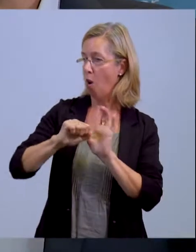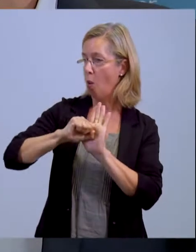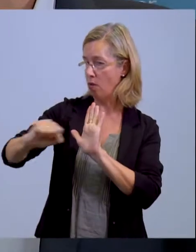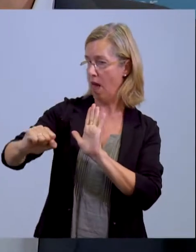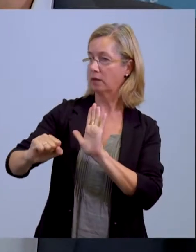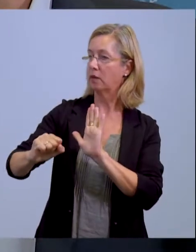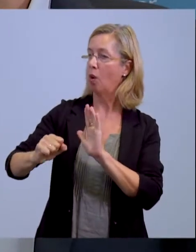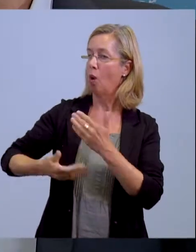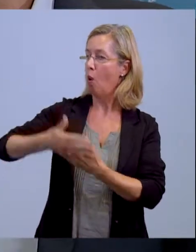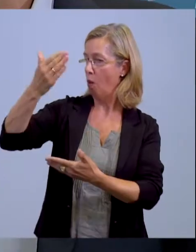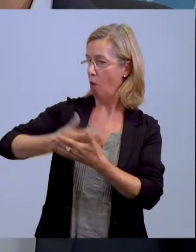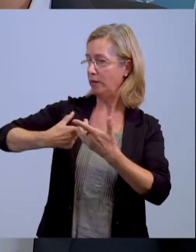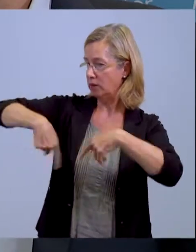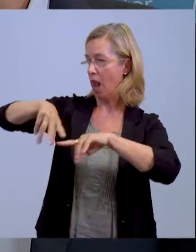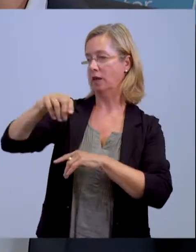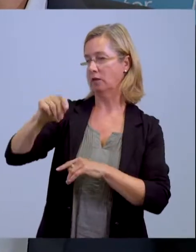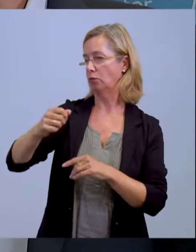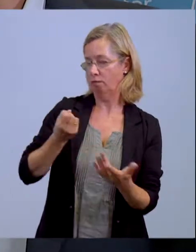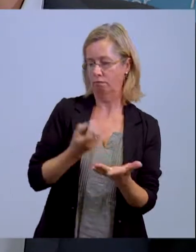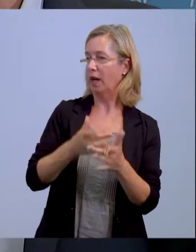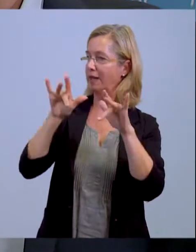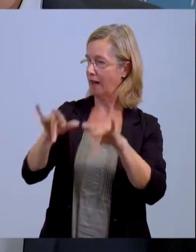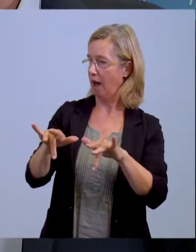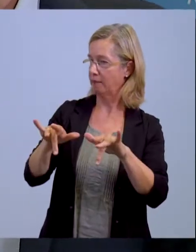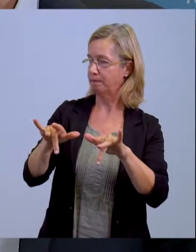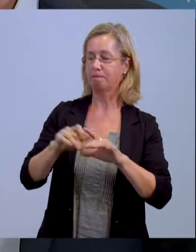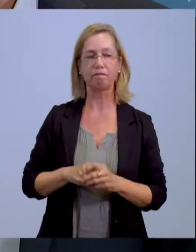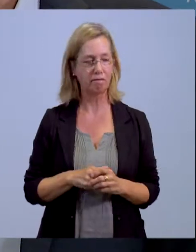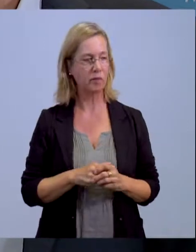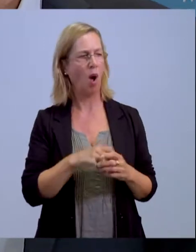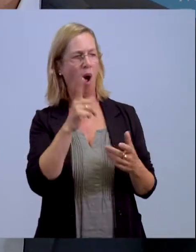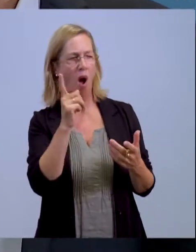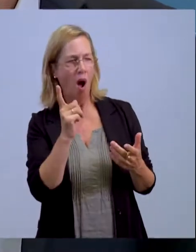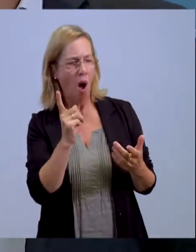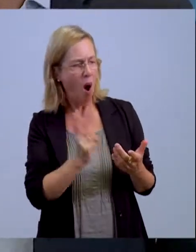auch online abrufbar auf der Homepage des Landes Salzburg finden Sie diesen Bericht.